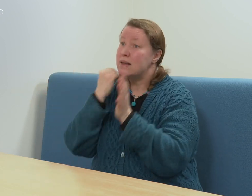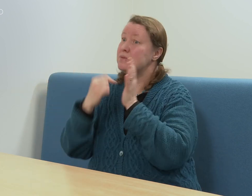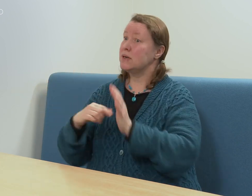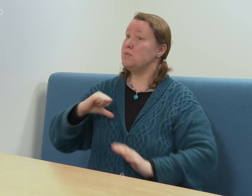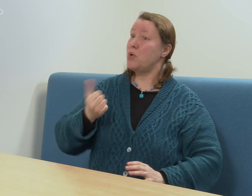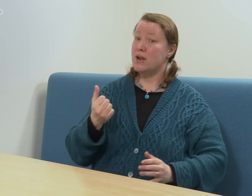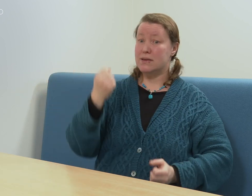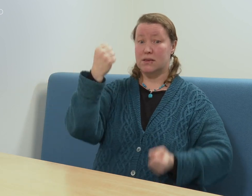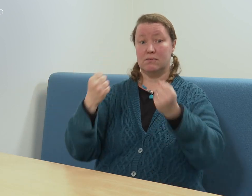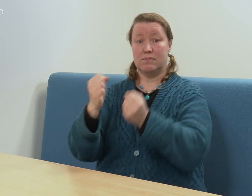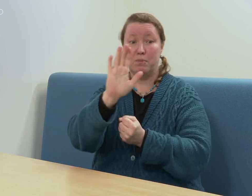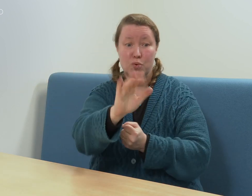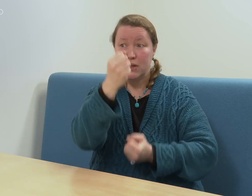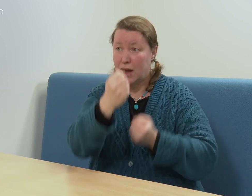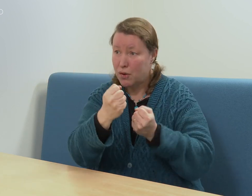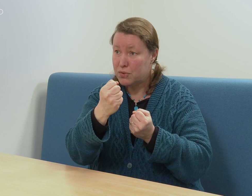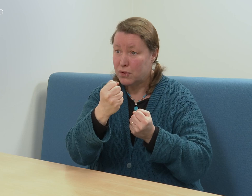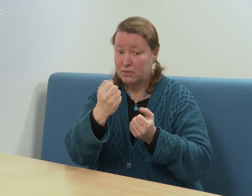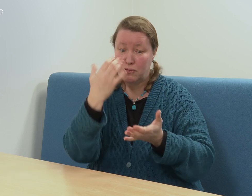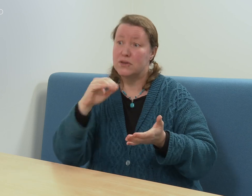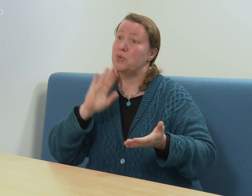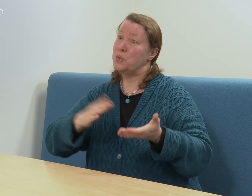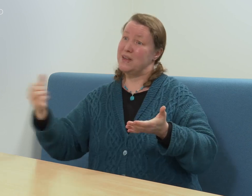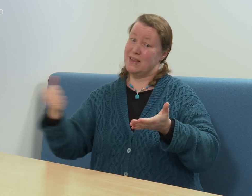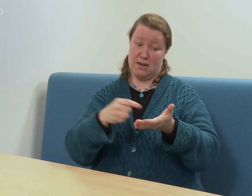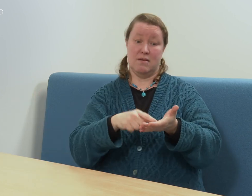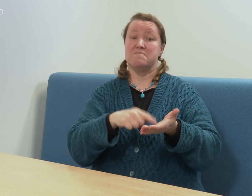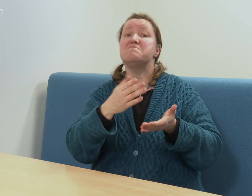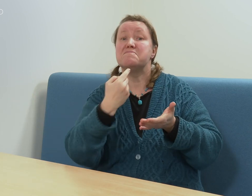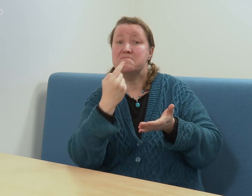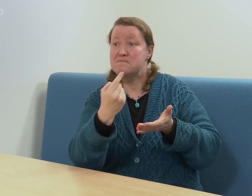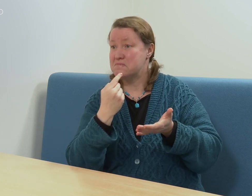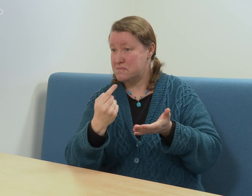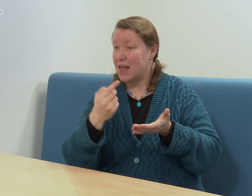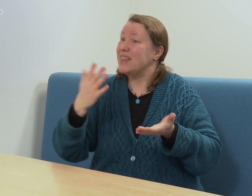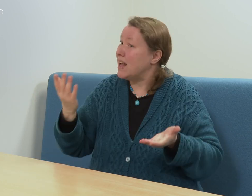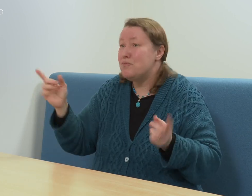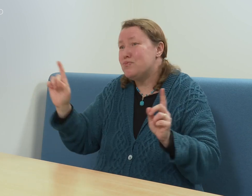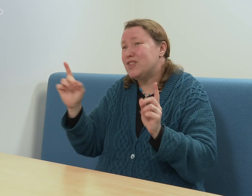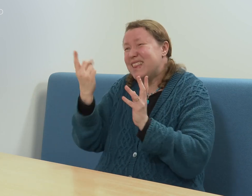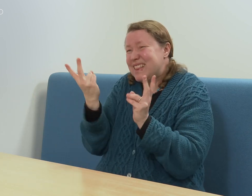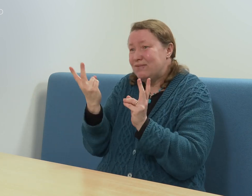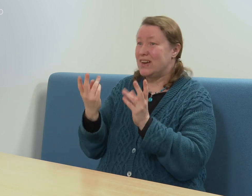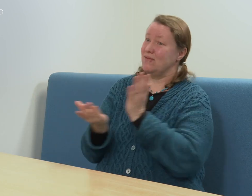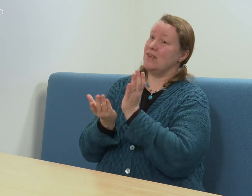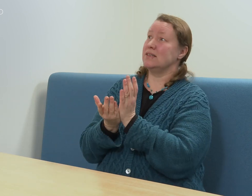Voisiko tulkin välityksellä esimerkiksi ottaa yhteyden - suoraan poliisiautoon tai jotain muuta vastaavaa?